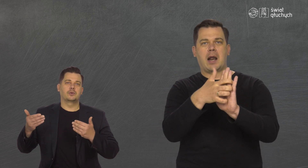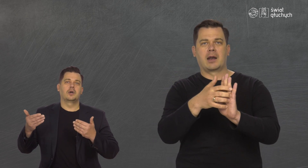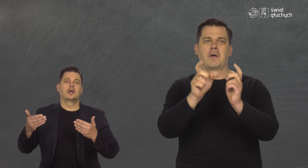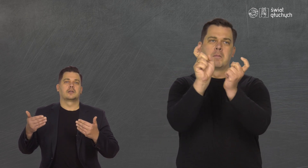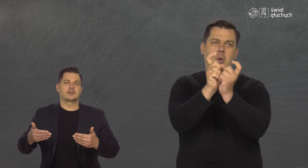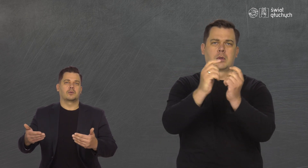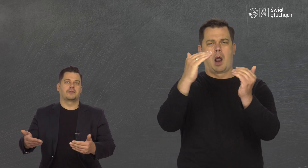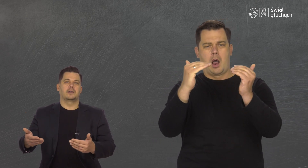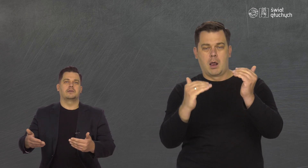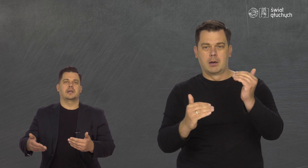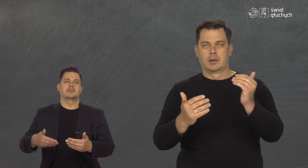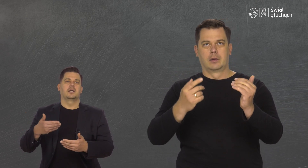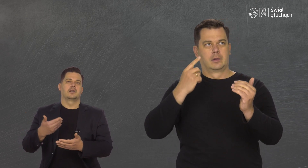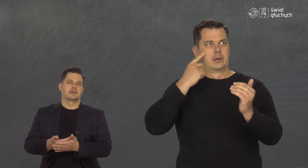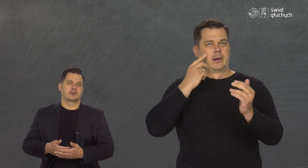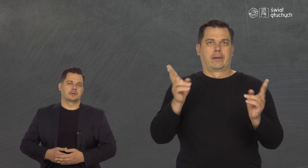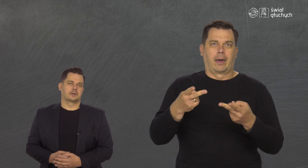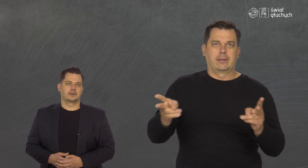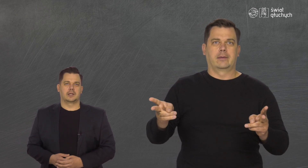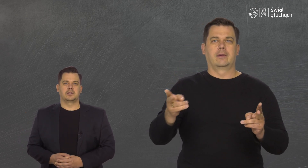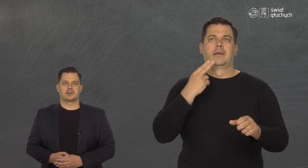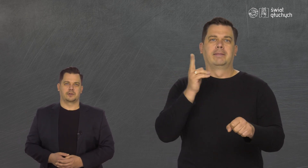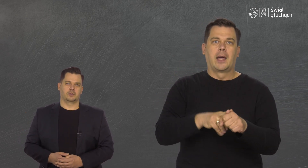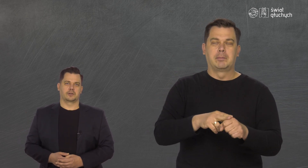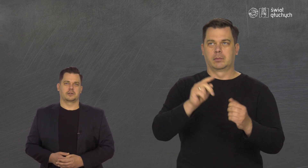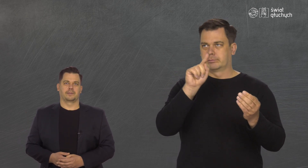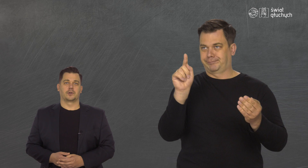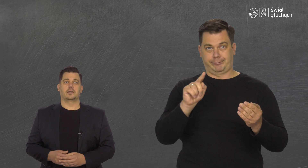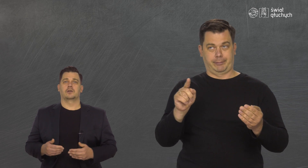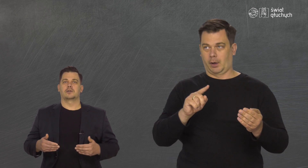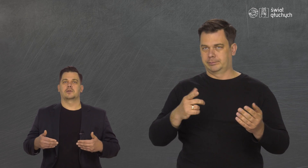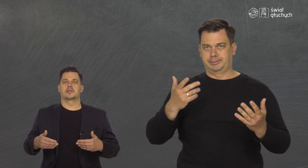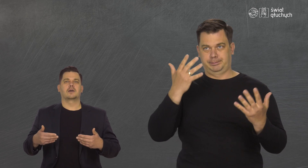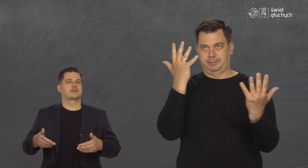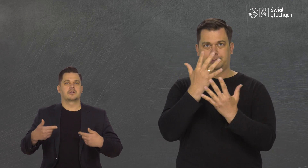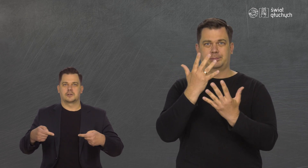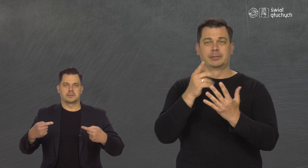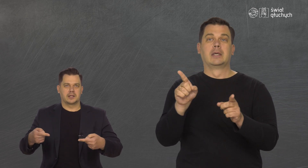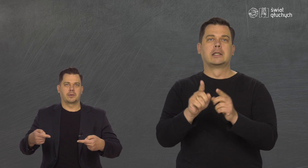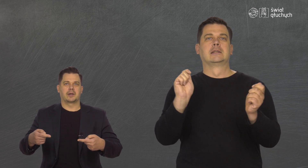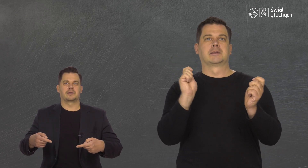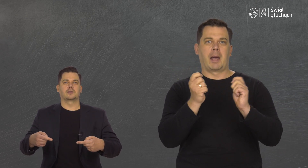W jakim dniu ten przepis prawny został uchwalony, a w jakim wszedł w życie. Do tego dochodzą jeszcze niekończące się zmiany i poprawki,